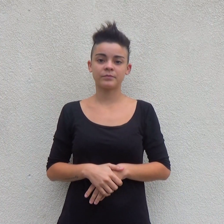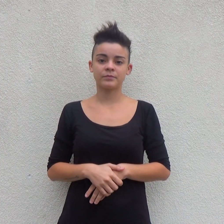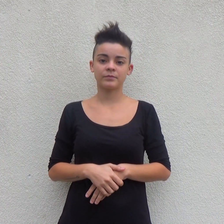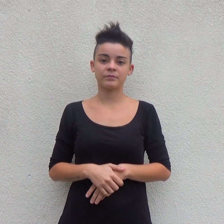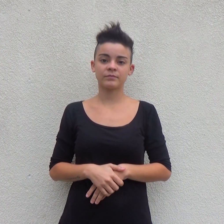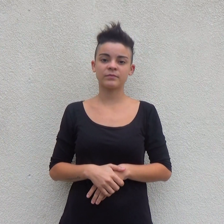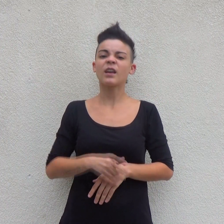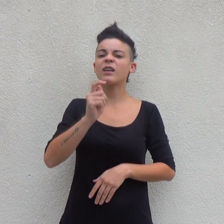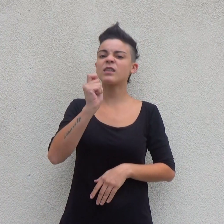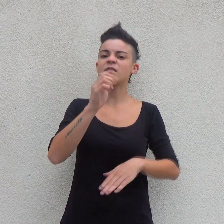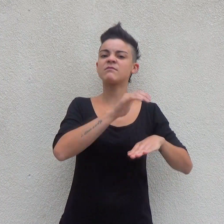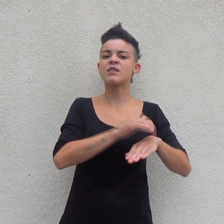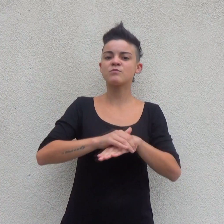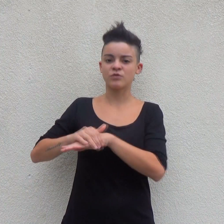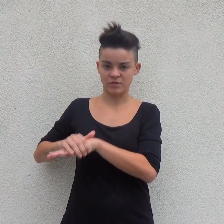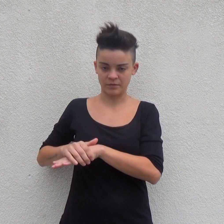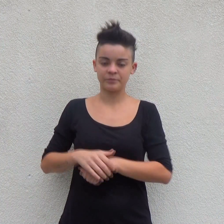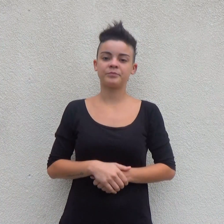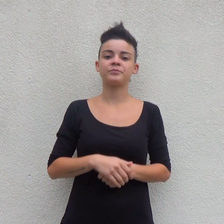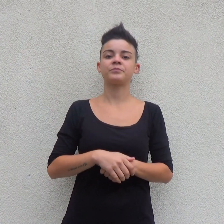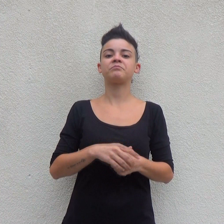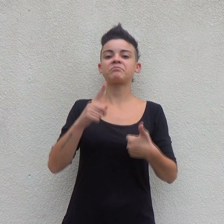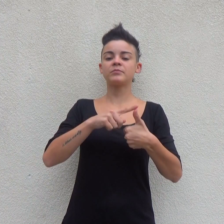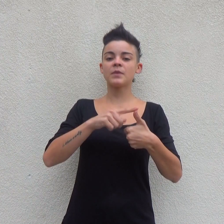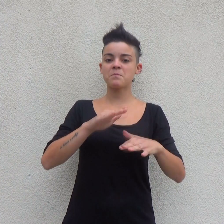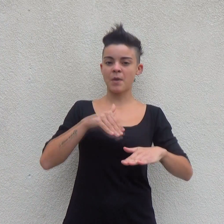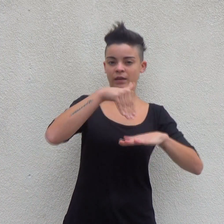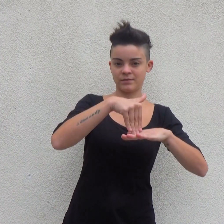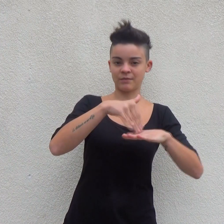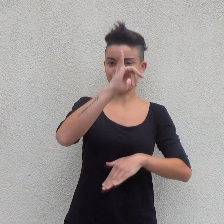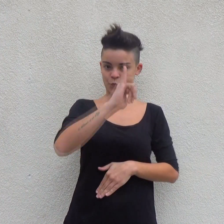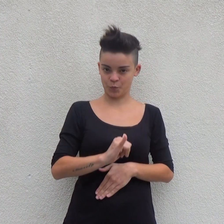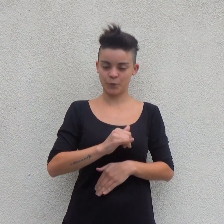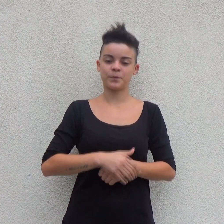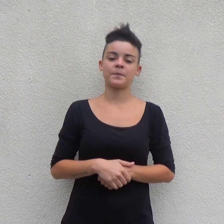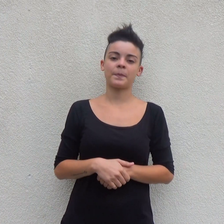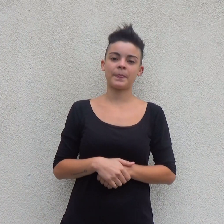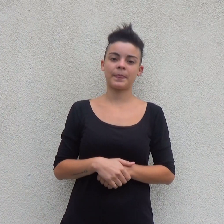Responsables: Magister Alfonsina Angelino.